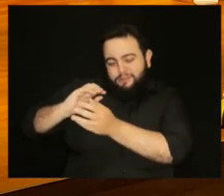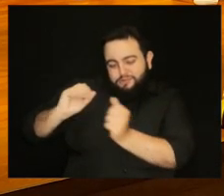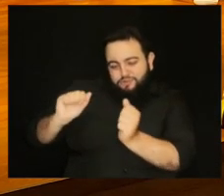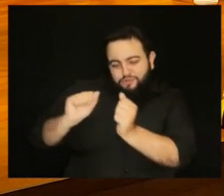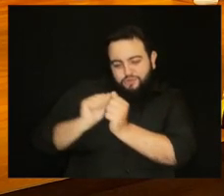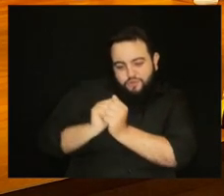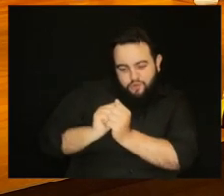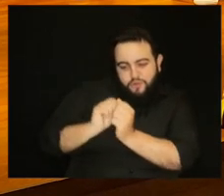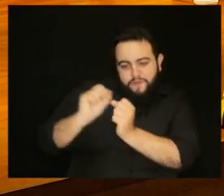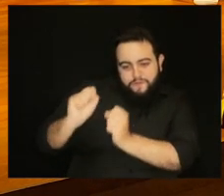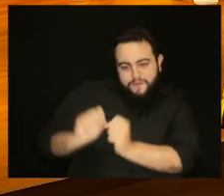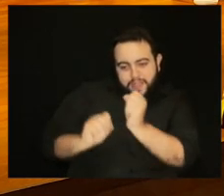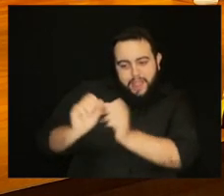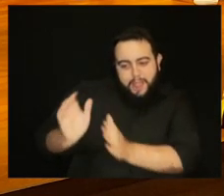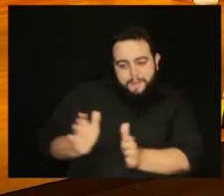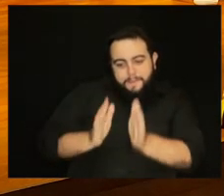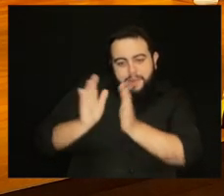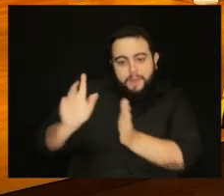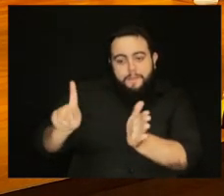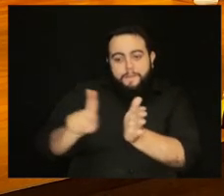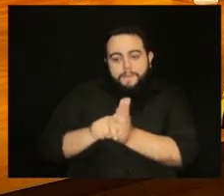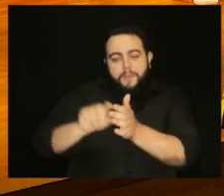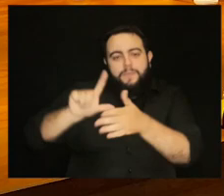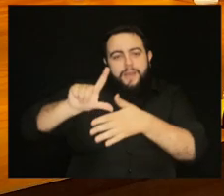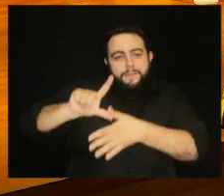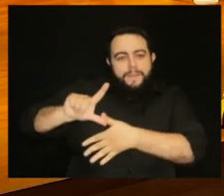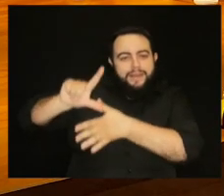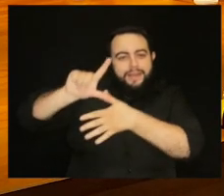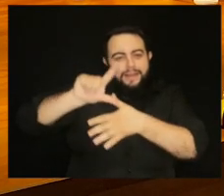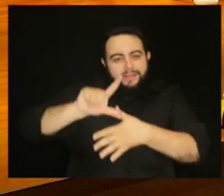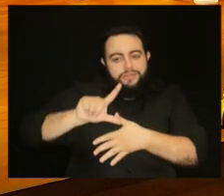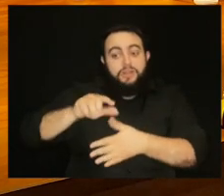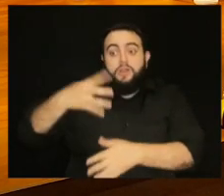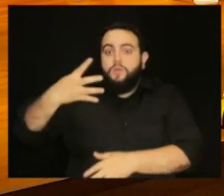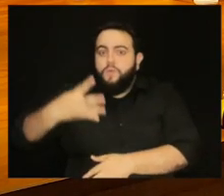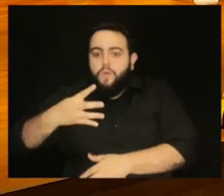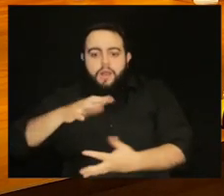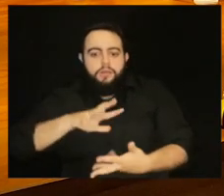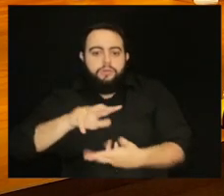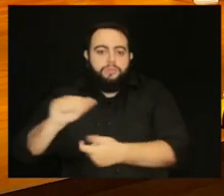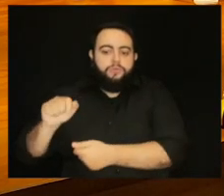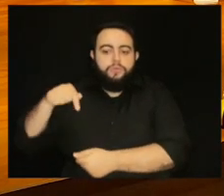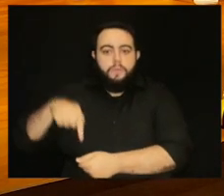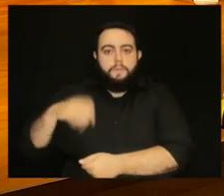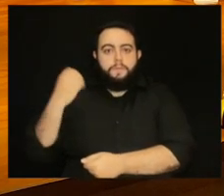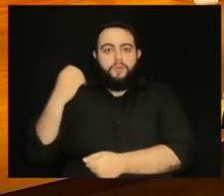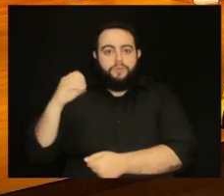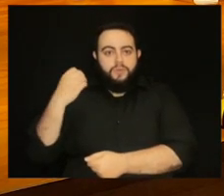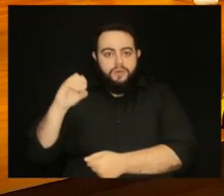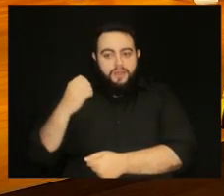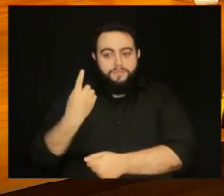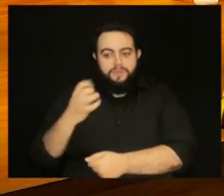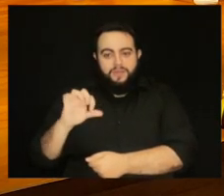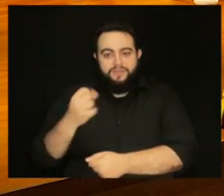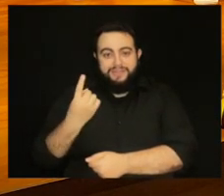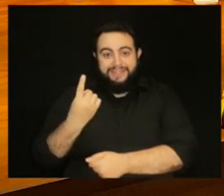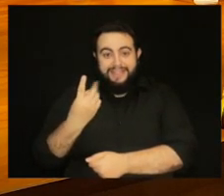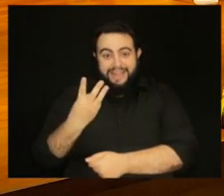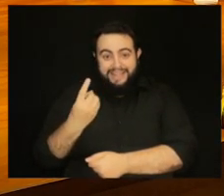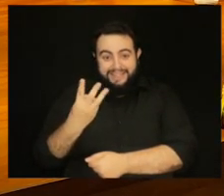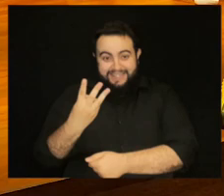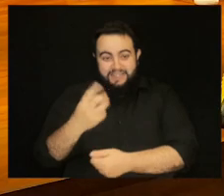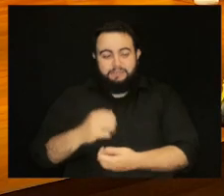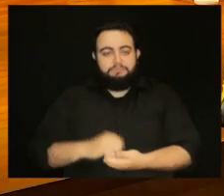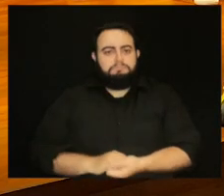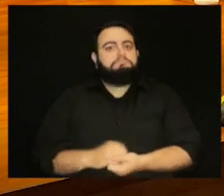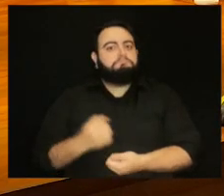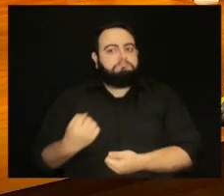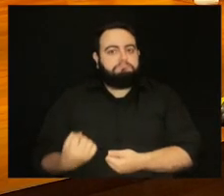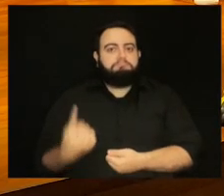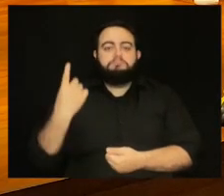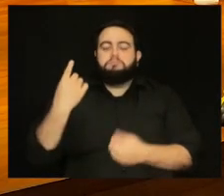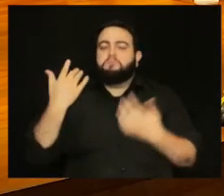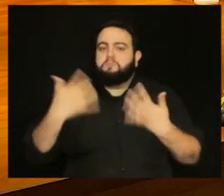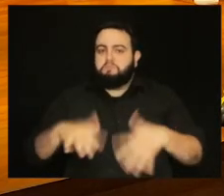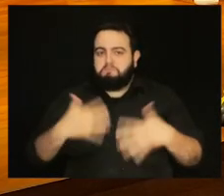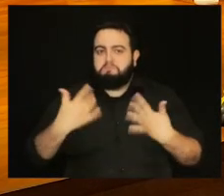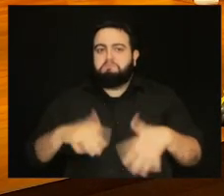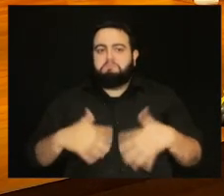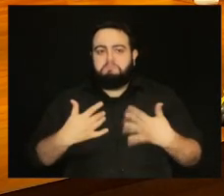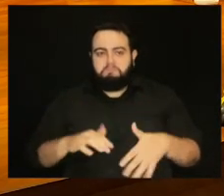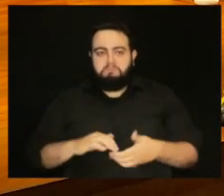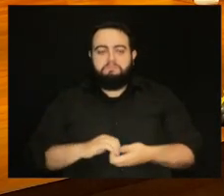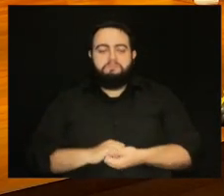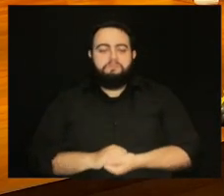Latina, a quarta do mundo, em Porto Alegre em 1913. Isso é uma história inacreditável né. Só que o